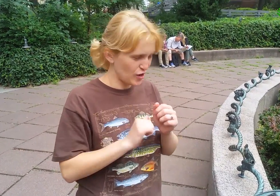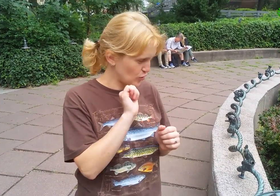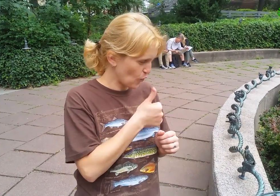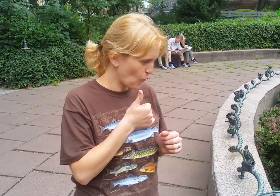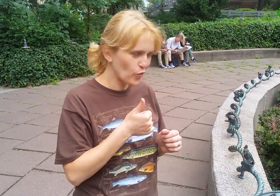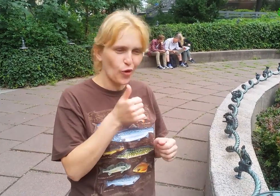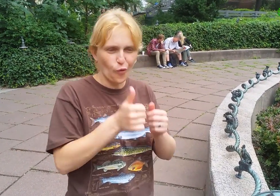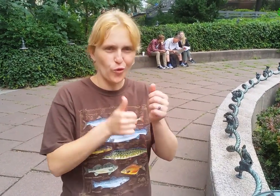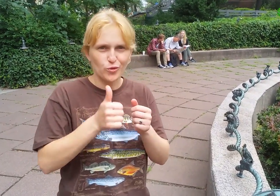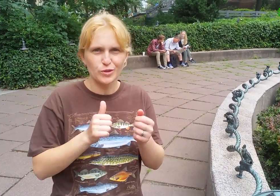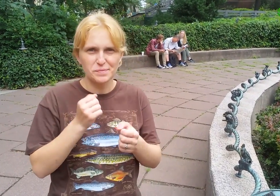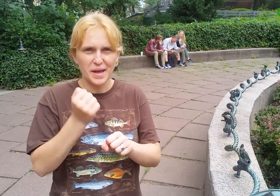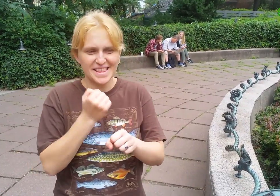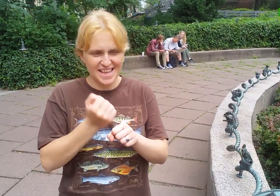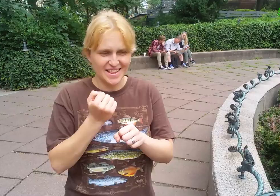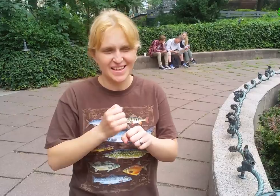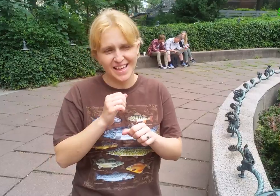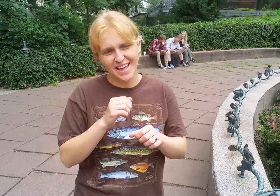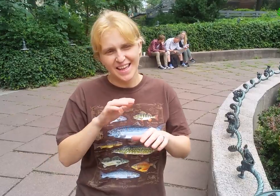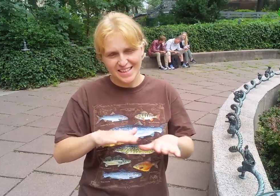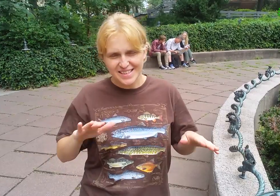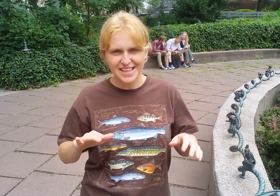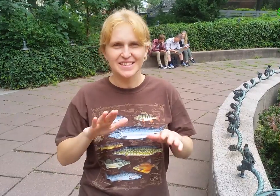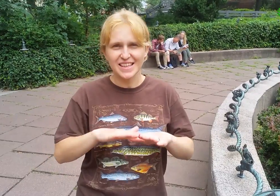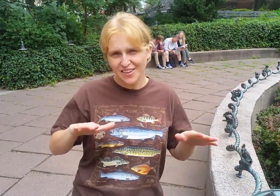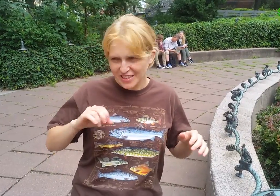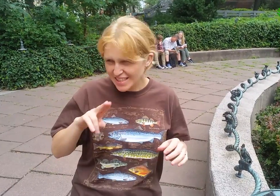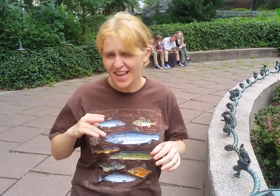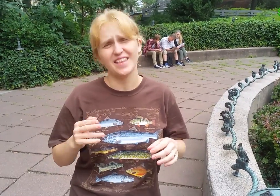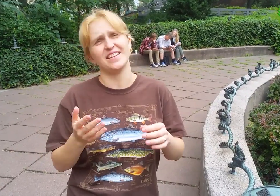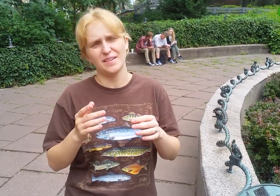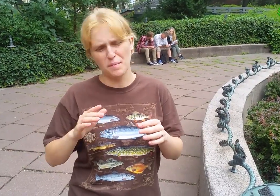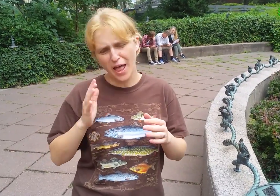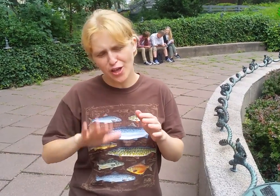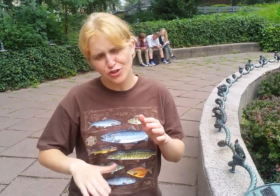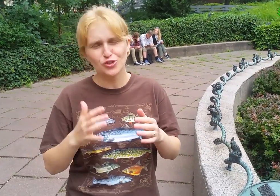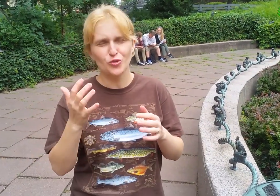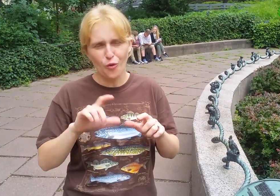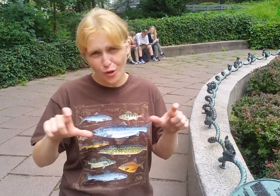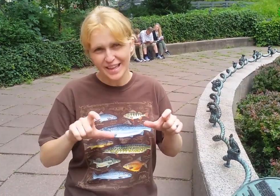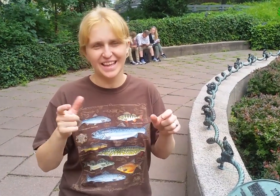Каждый год проходит конкурс поделок детей из детских садов и младшей школы.